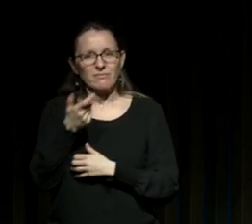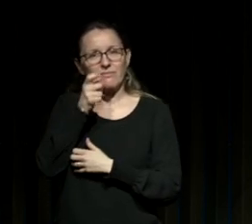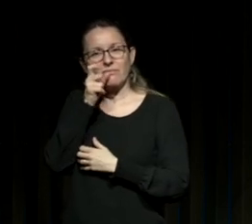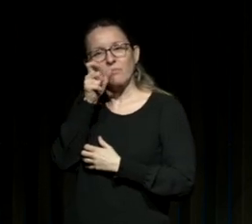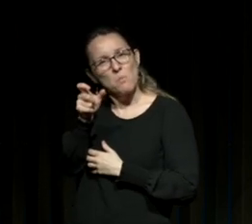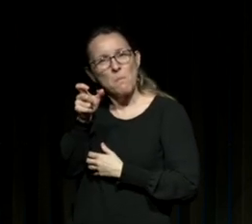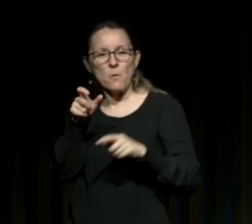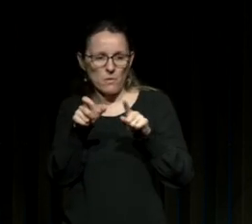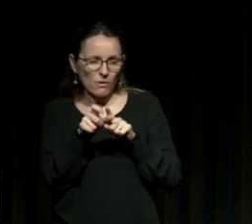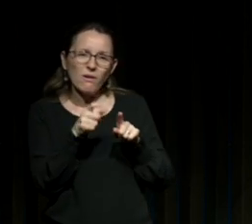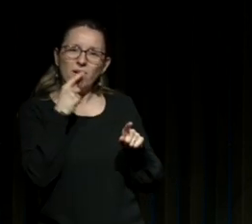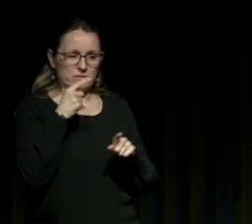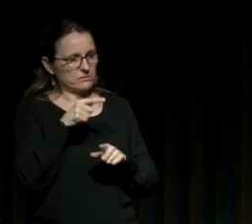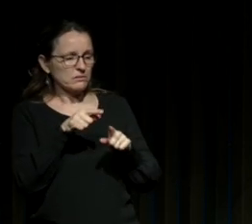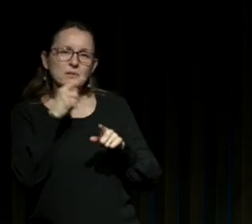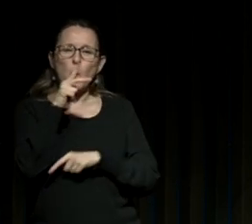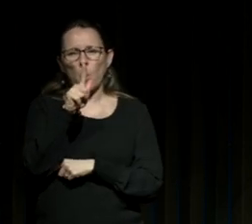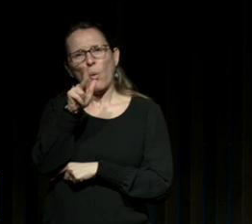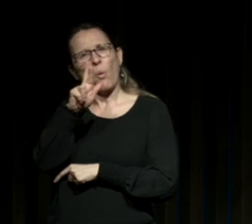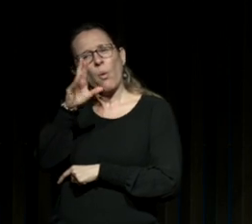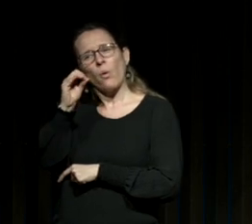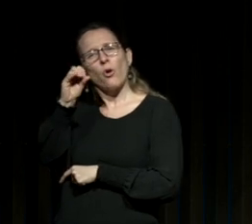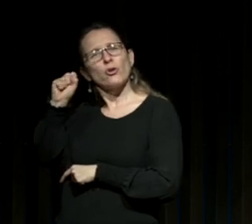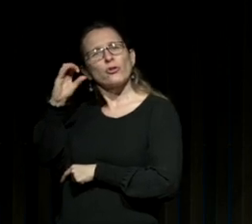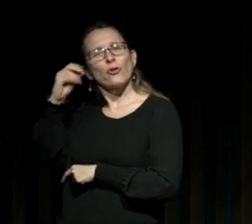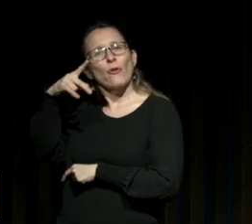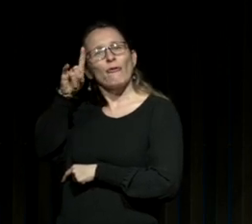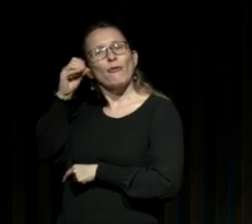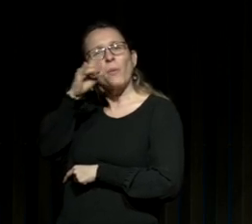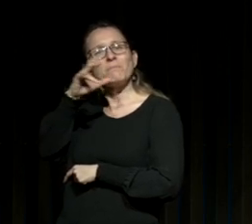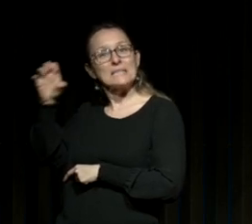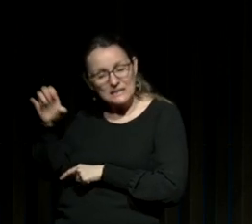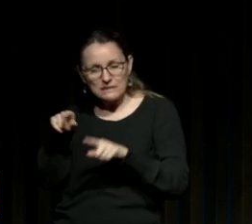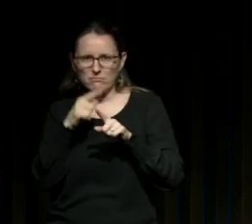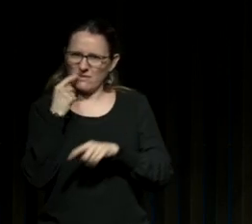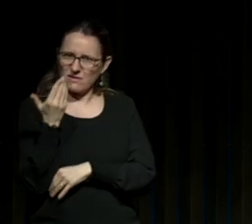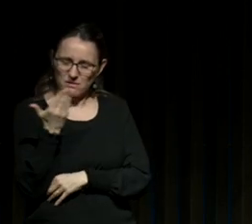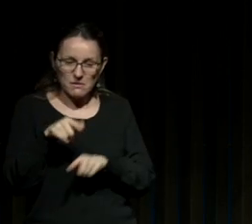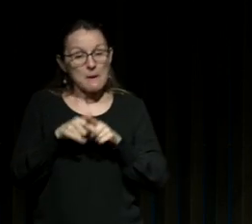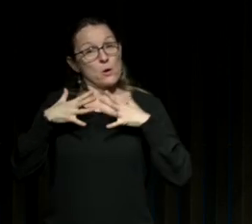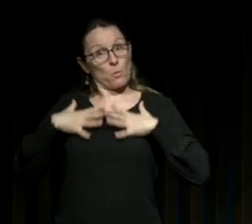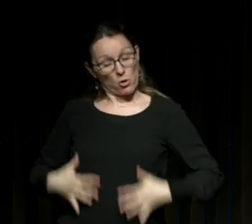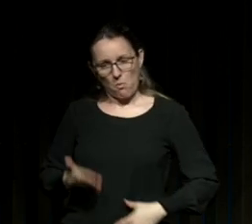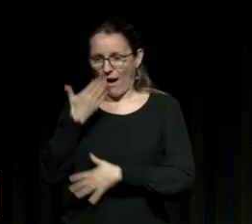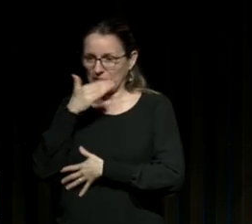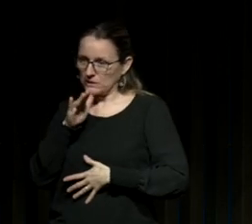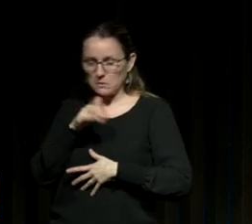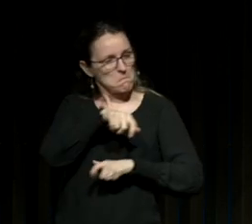qui regroupe l'ensemble des attitudes et des comportements hostiles qui stigmatise et qui